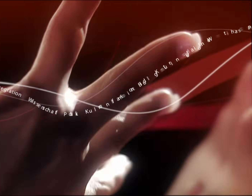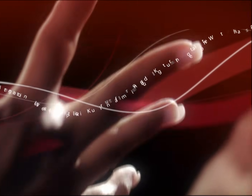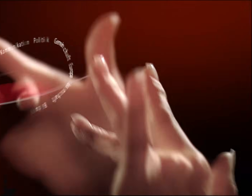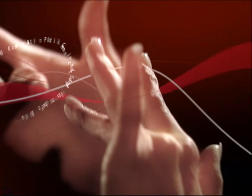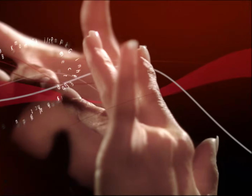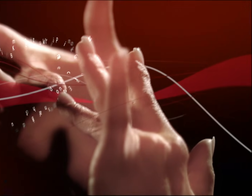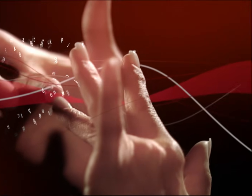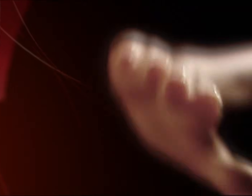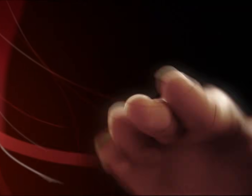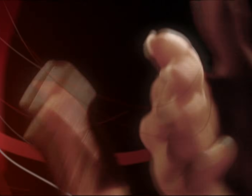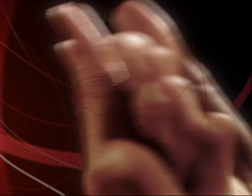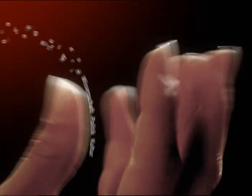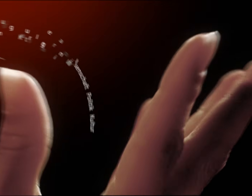Untertitelung: BR 2025